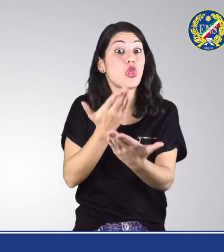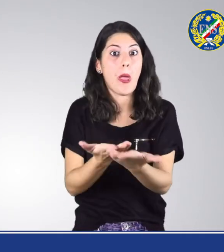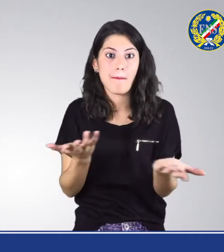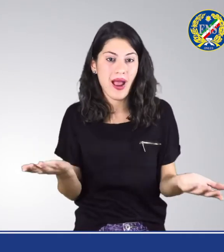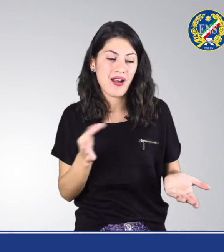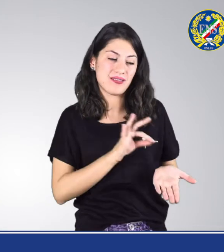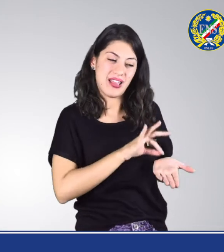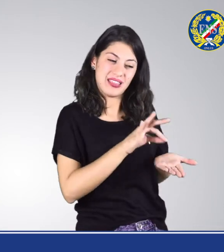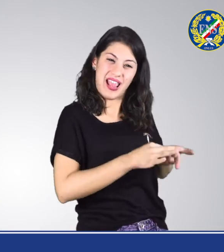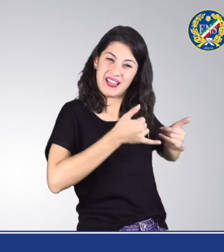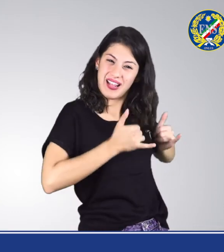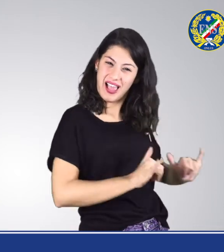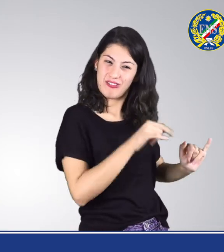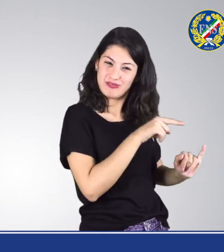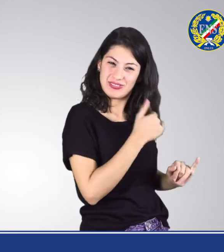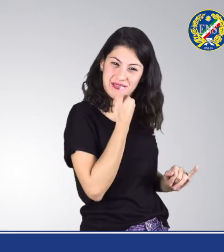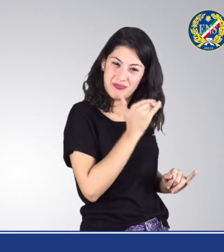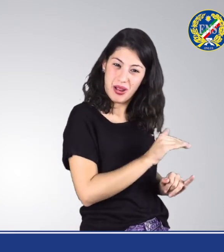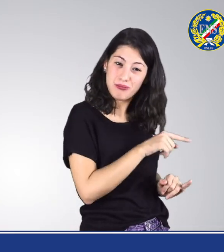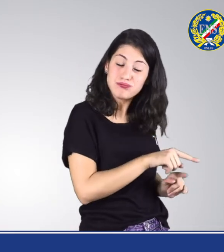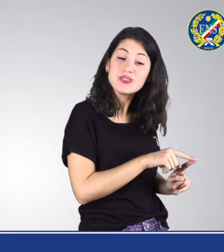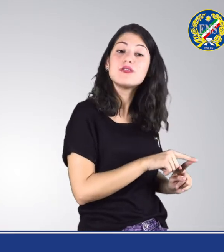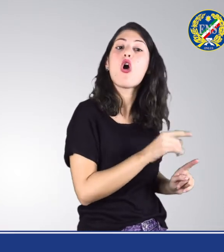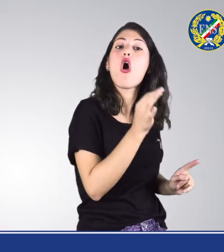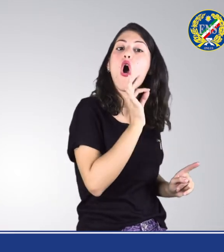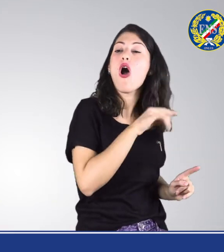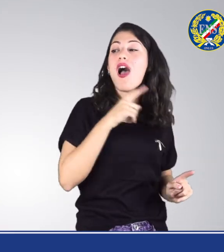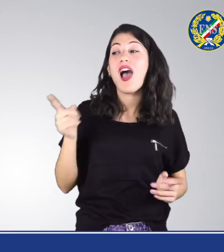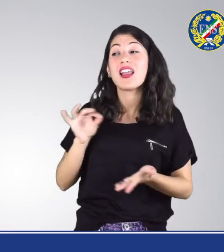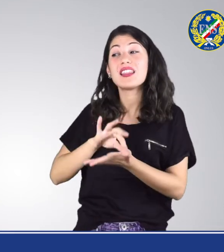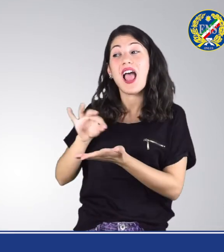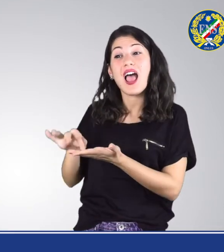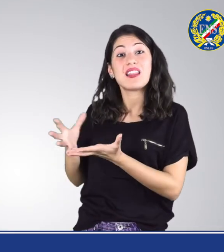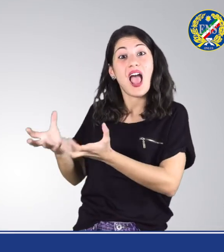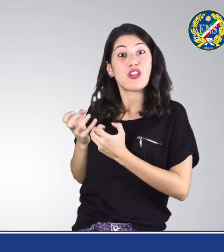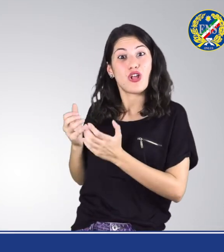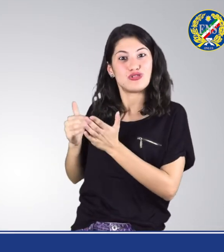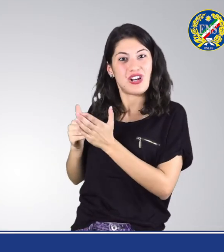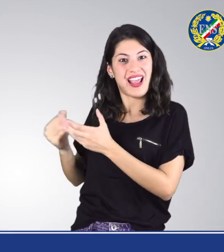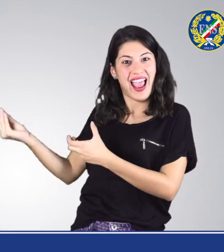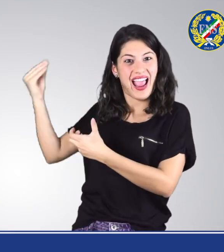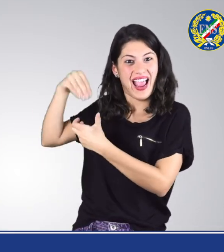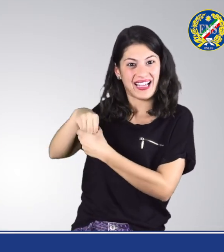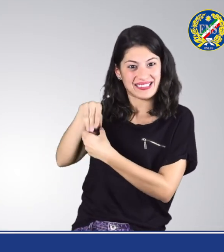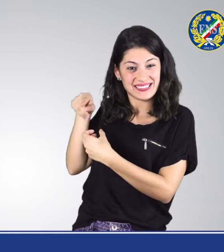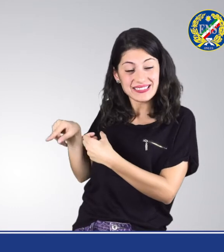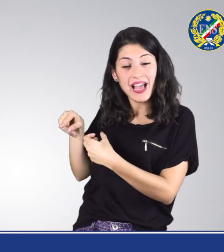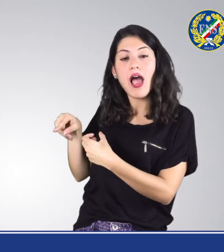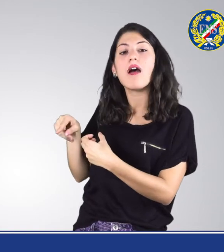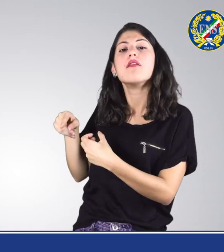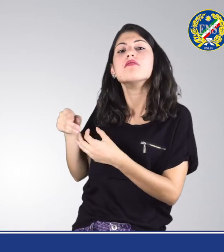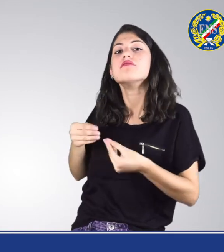La domanda deve essere presentata all'INPS entro 90 giorni dalla nascita del bambino o